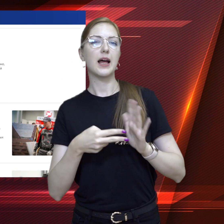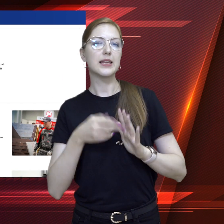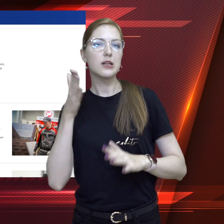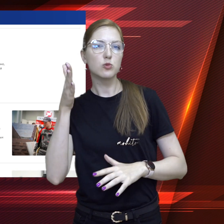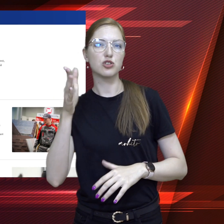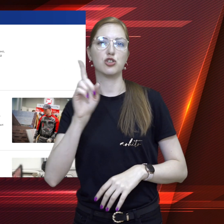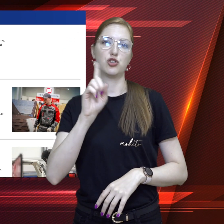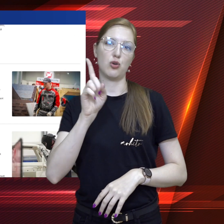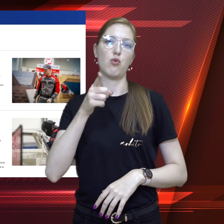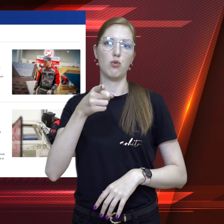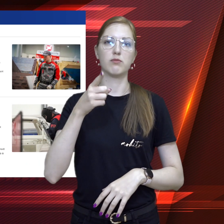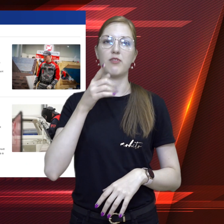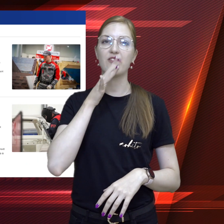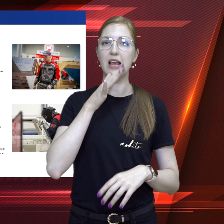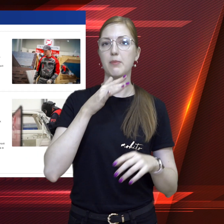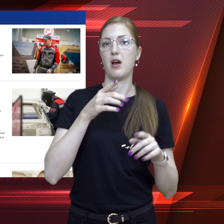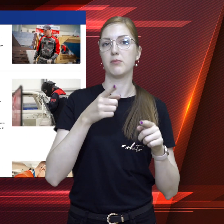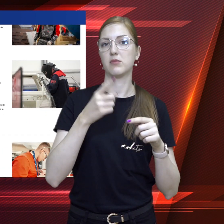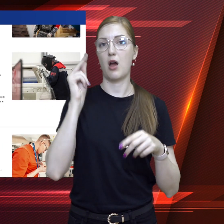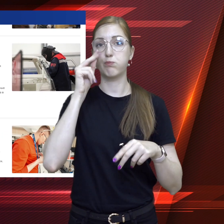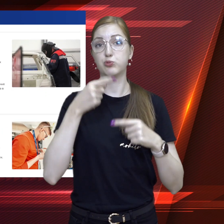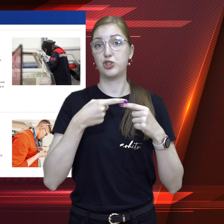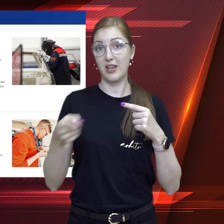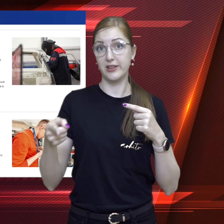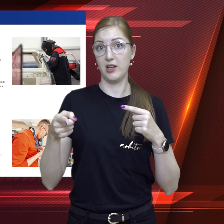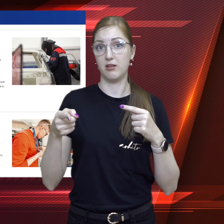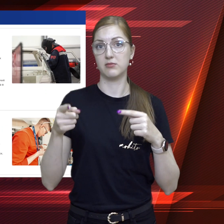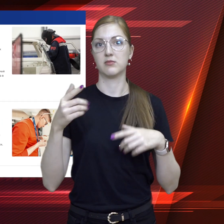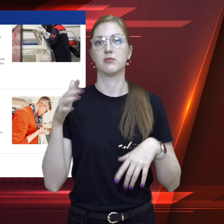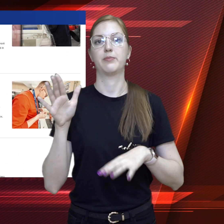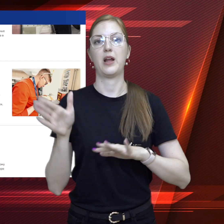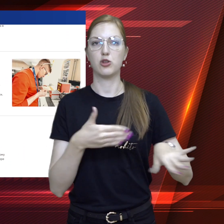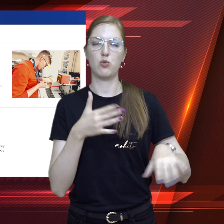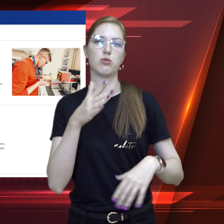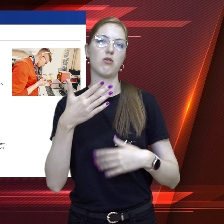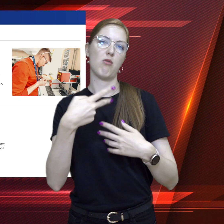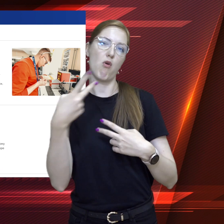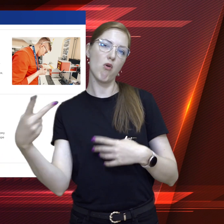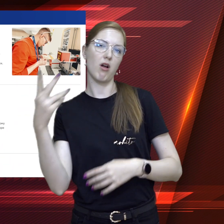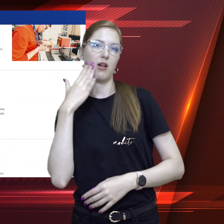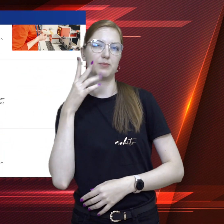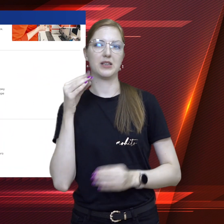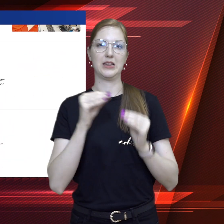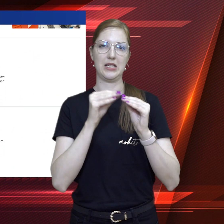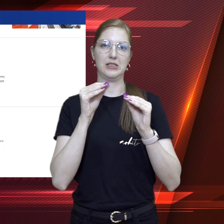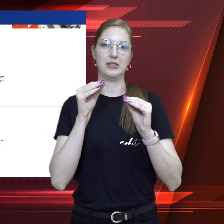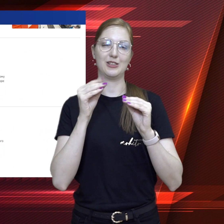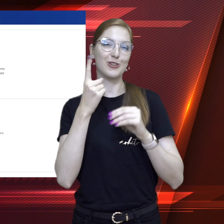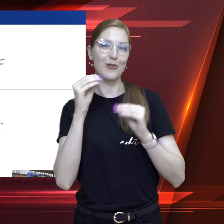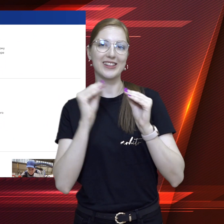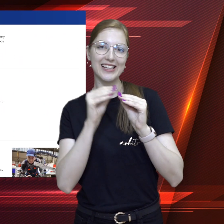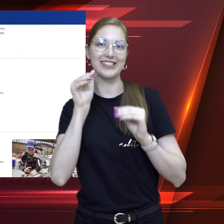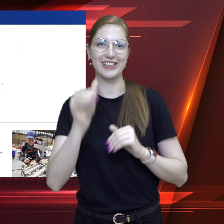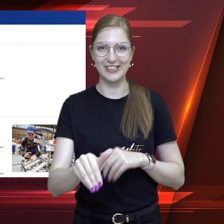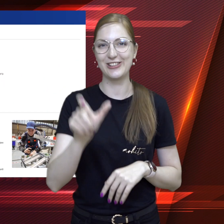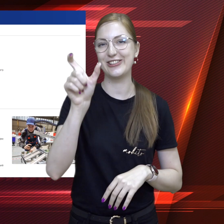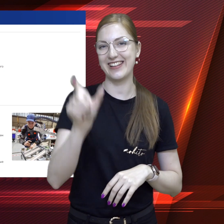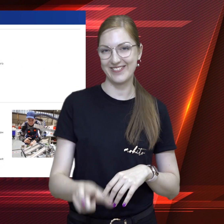Планируется, что за это время обучение пройдут около 110 тысяч человек.